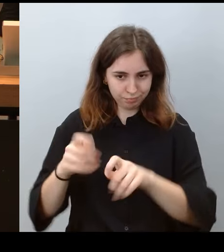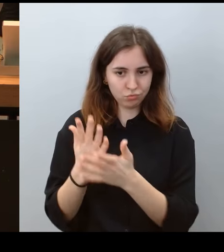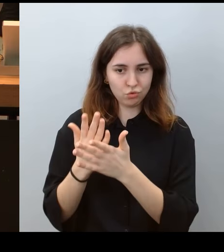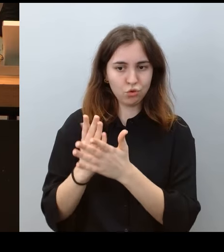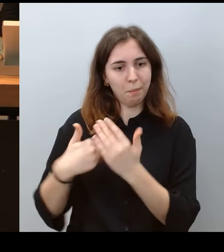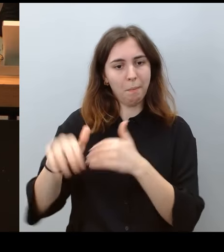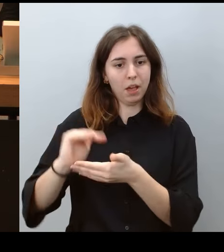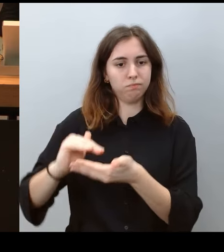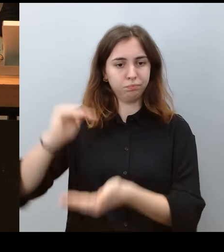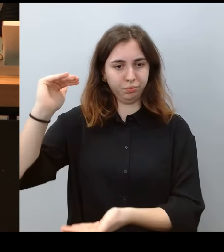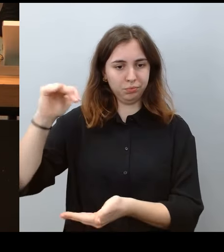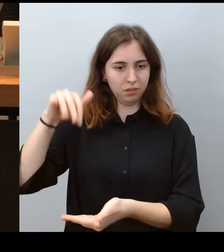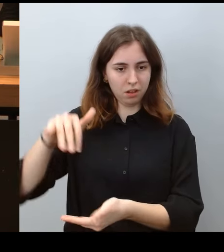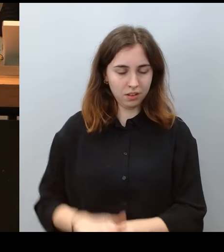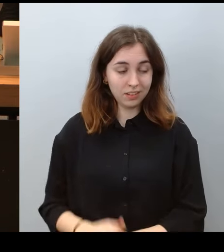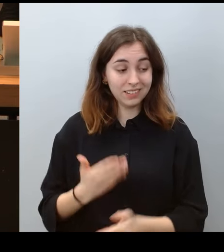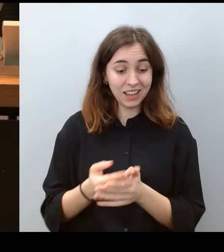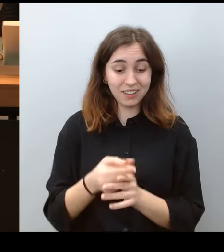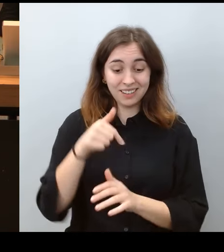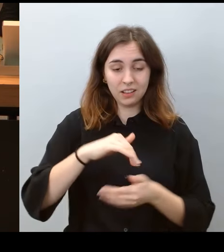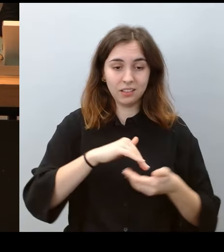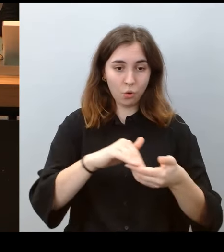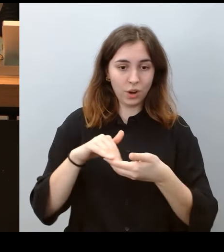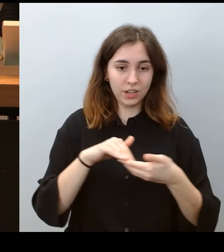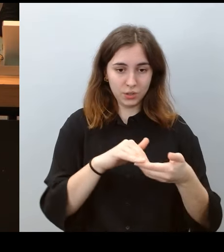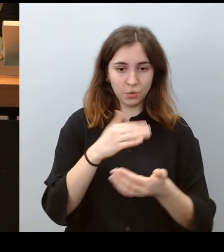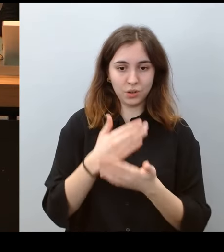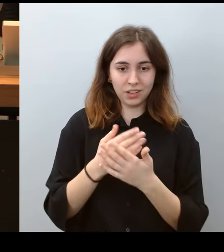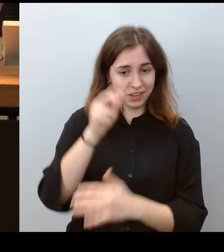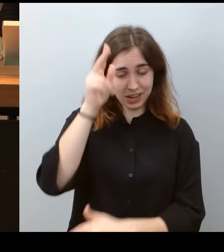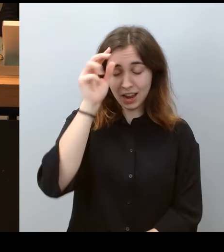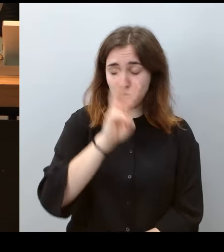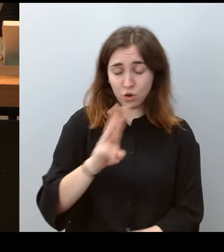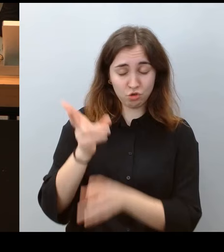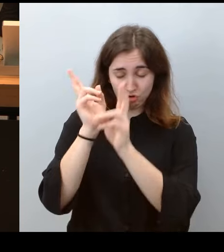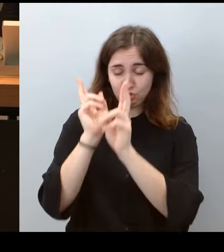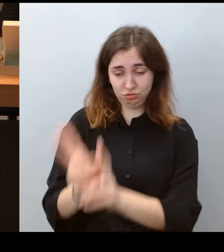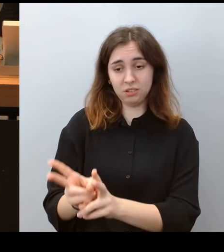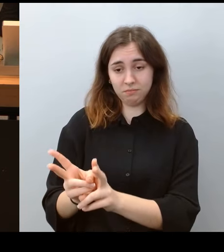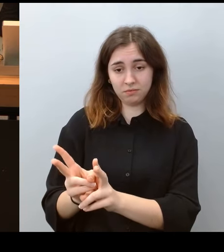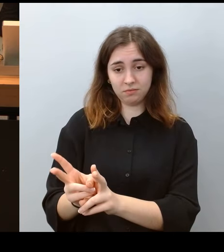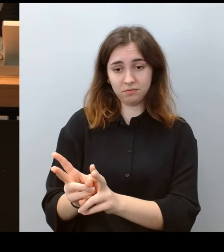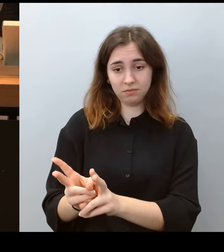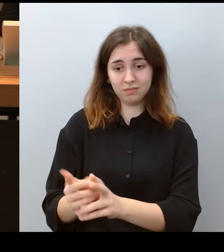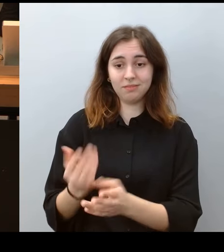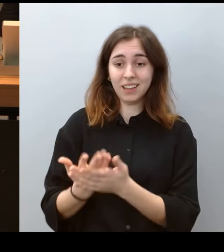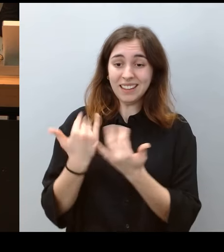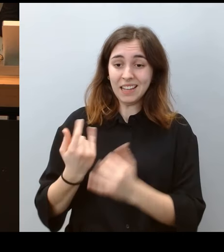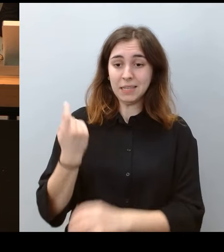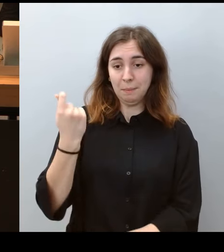es ja wohl absolut richtig dargestellt, hat dafür gesorgt, dass die nötigen Mittel im neuen Haushalt eingestellt wurden,